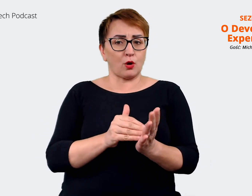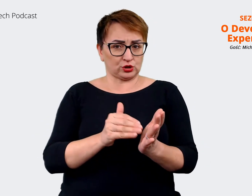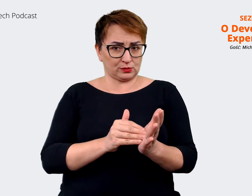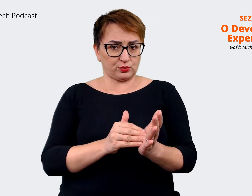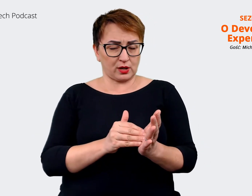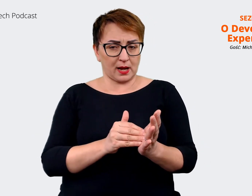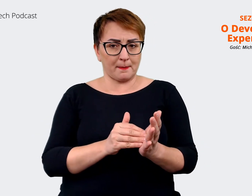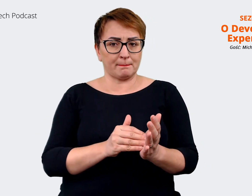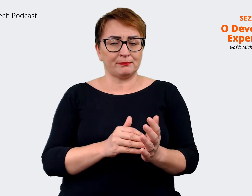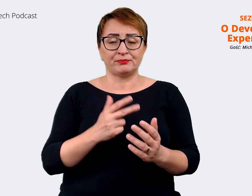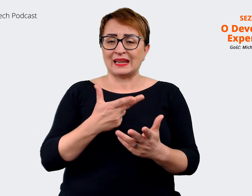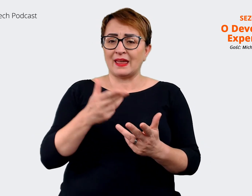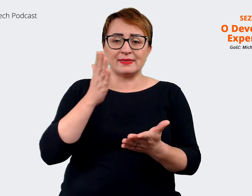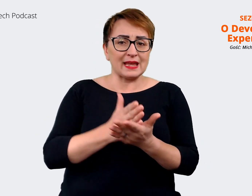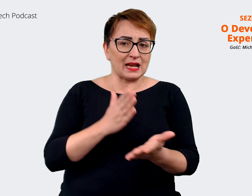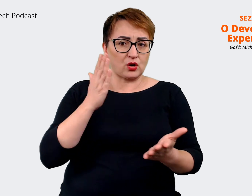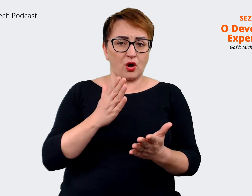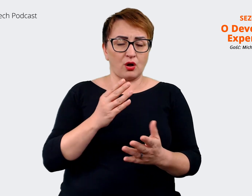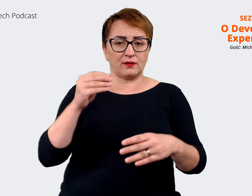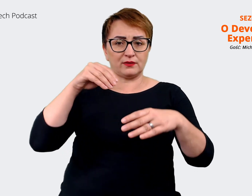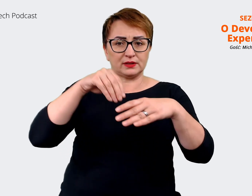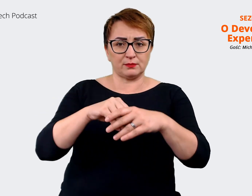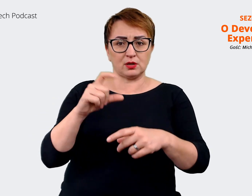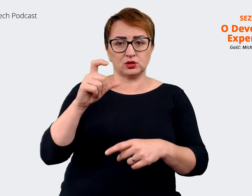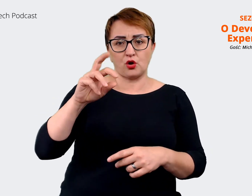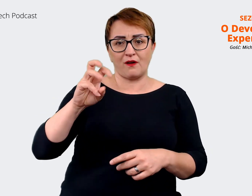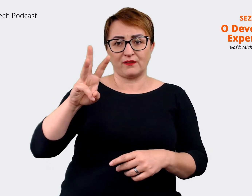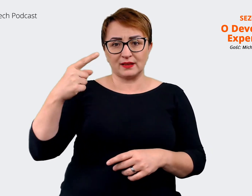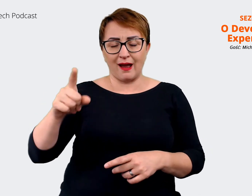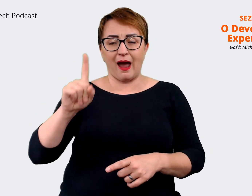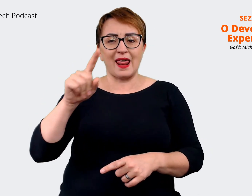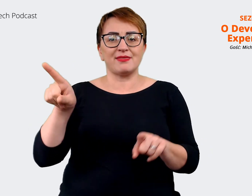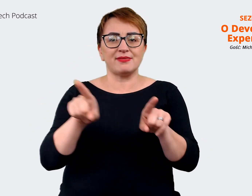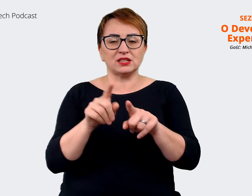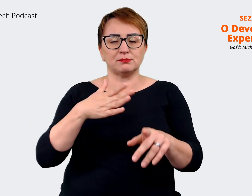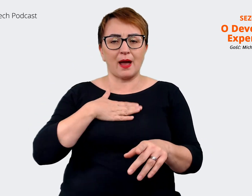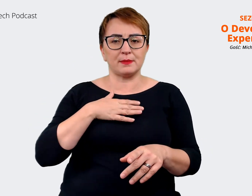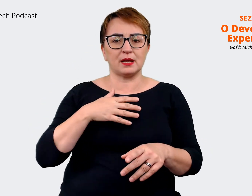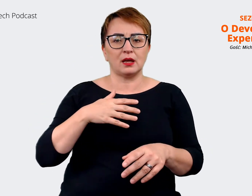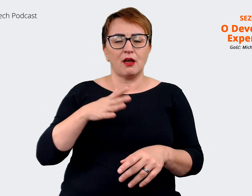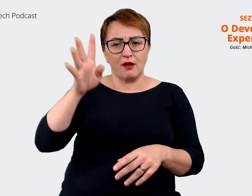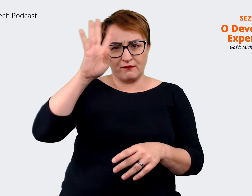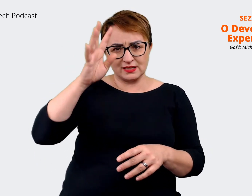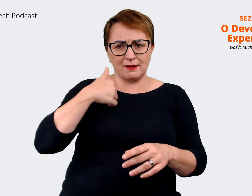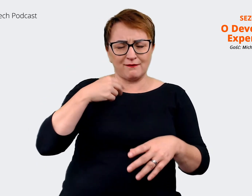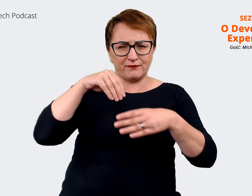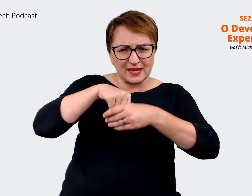że potrzebujemy być nie tylko w cloudzie, ale też mamy fizyczne centra danych, które tak